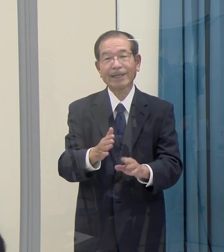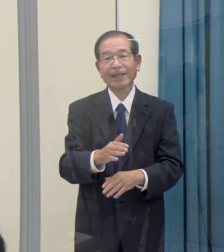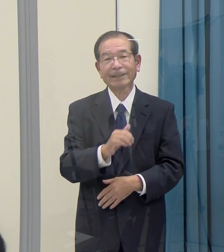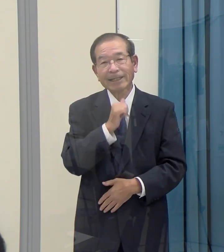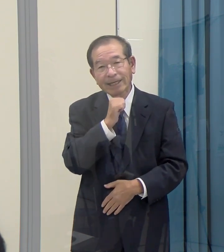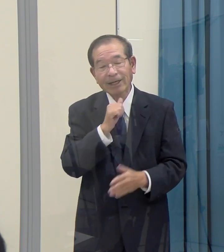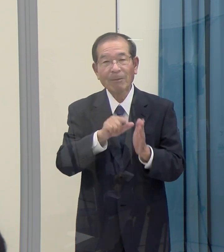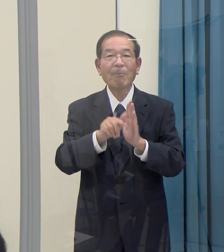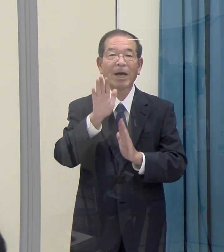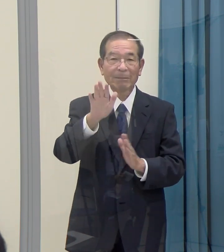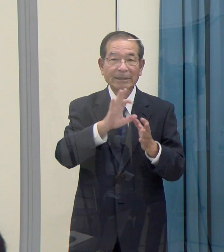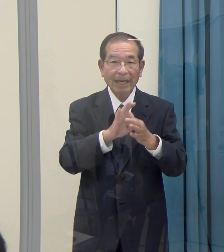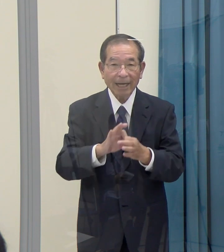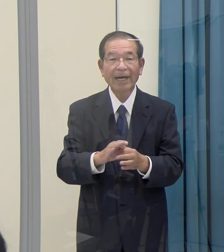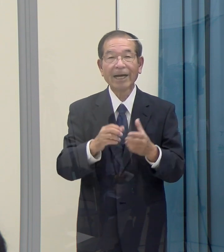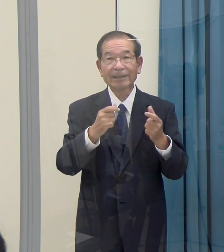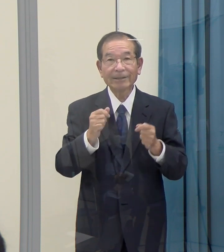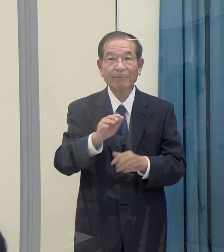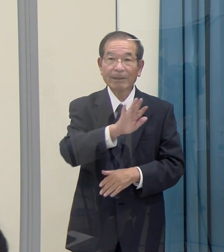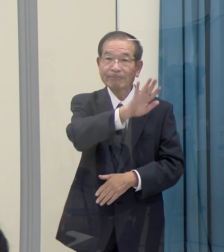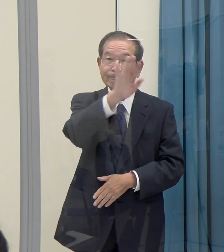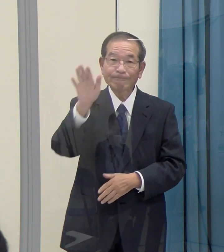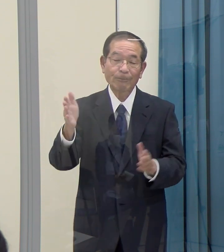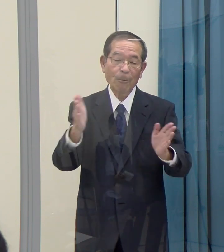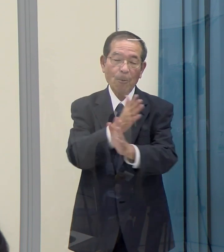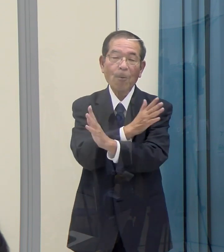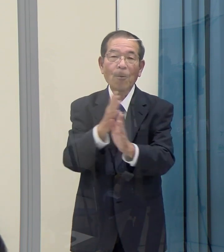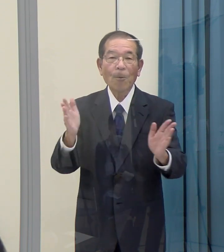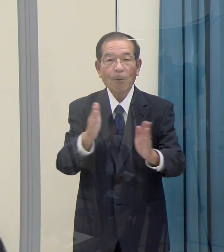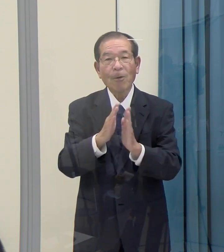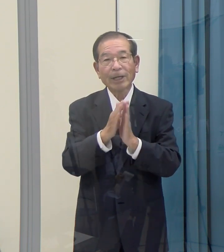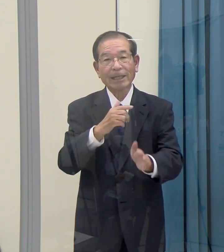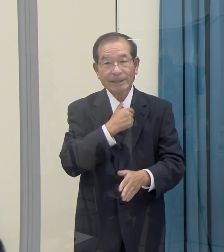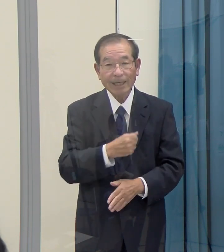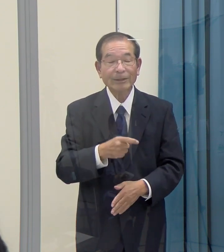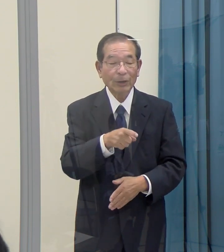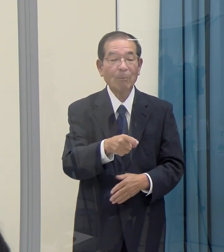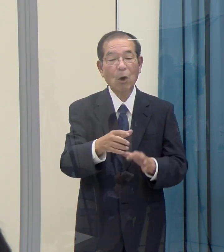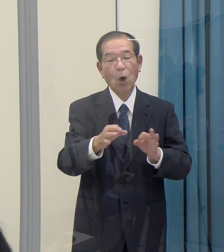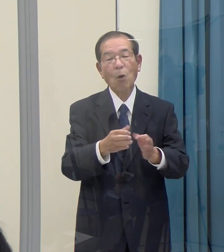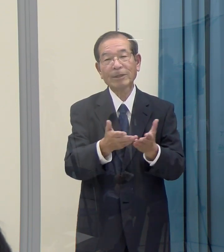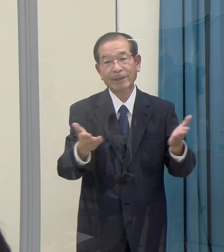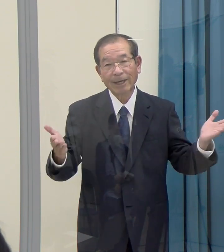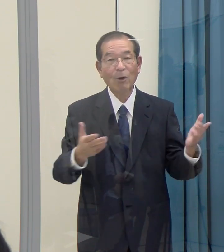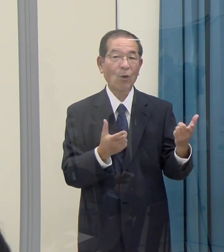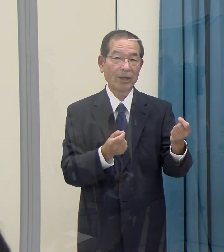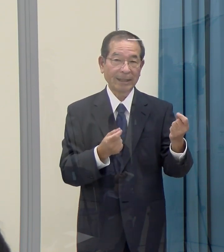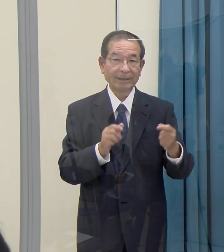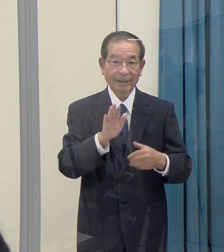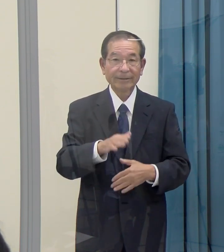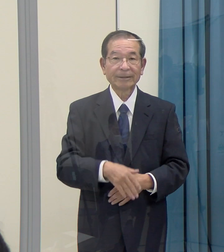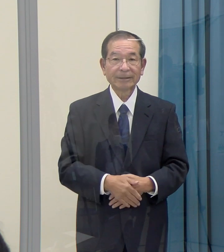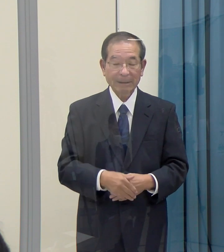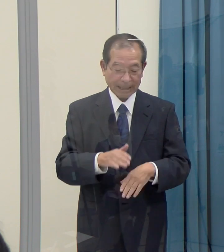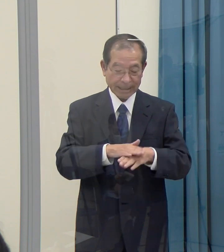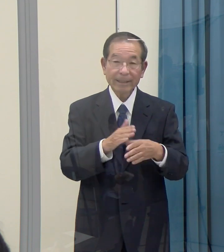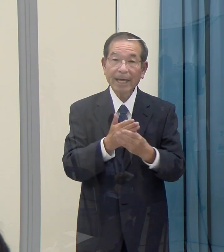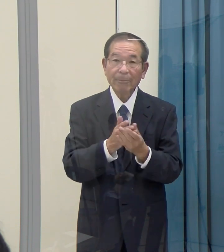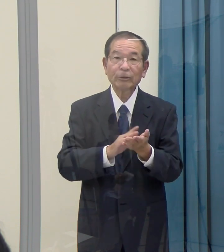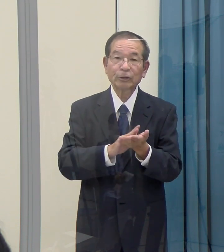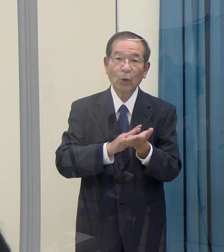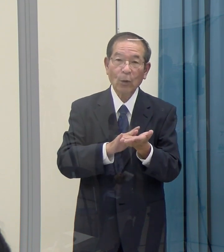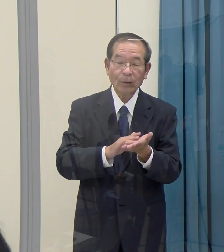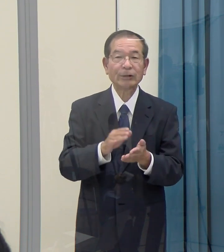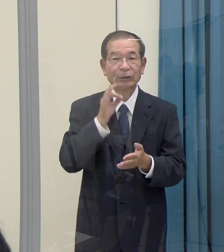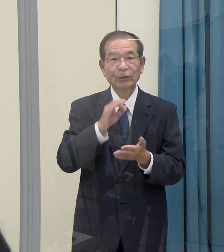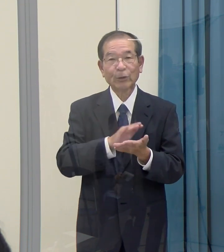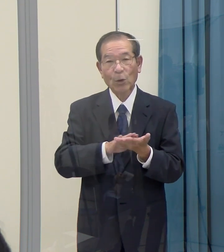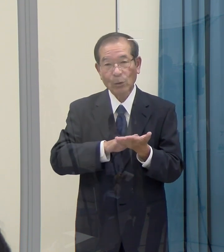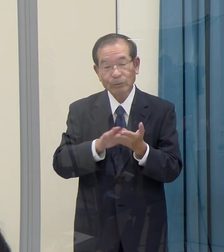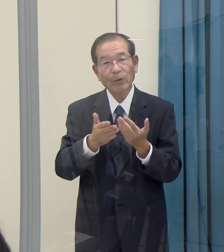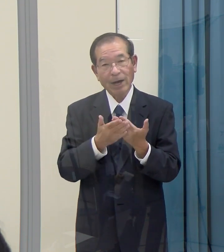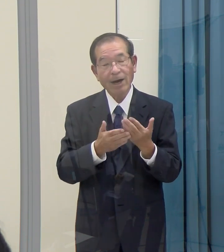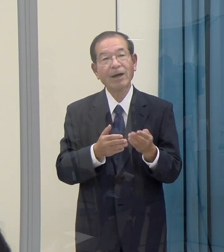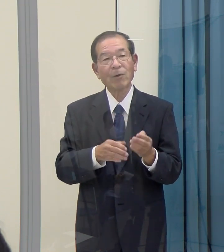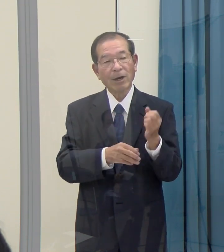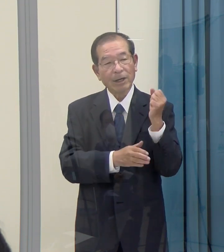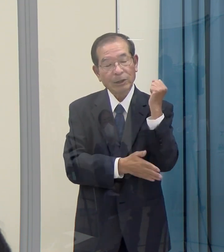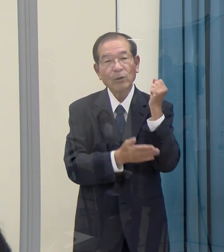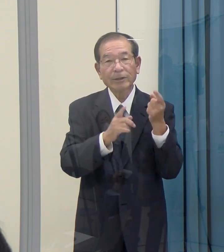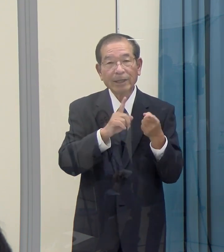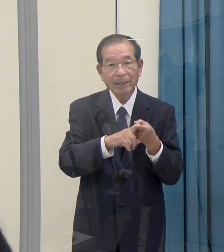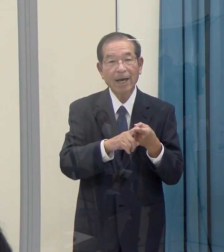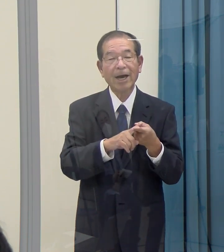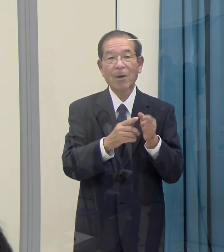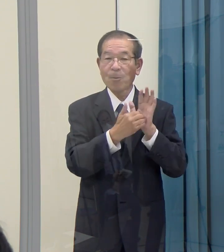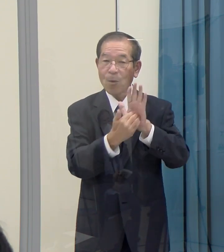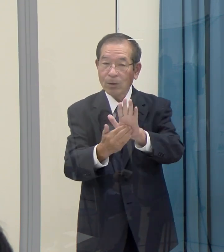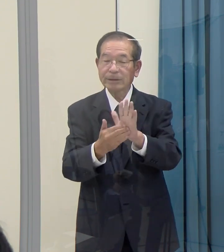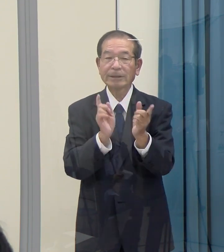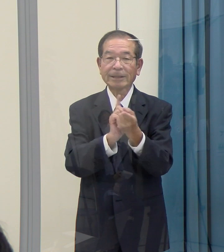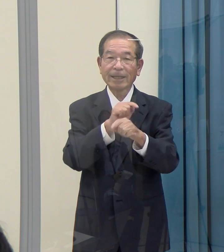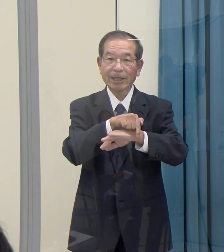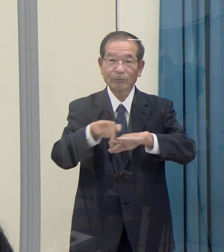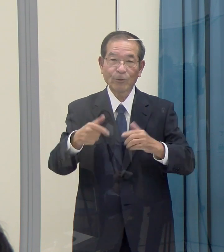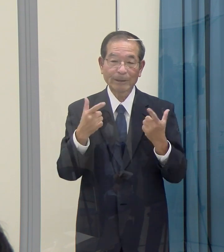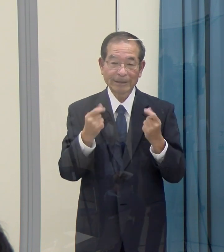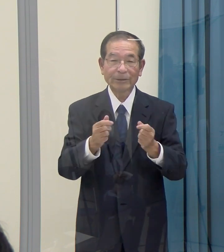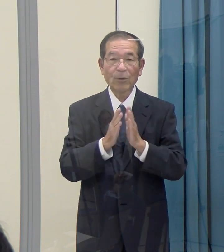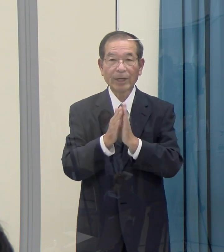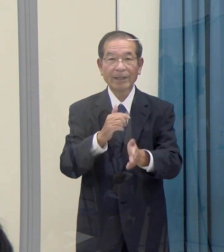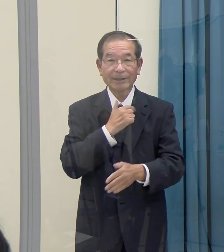換気も徹底していただきたいし、お店においてもぜひお願いしたいと思います。それから手指の消毒。こういった基本的な感染防止対策を徹底していただきたいと思います。